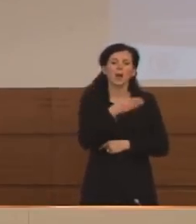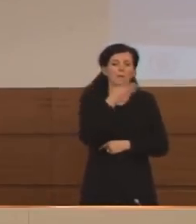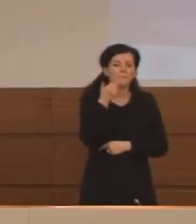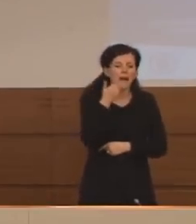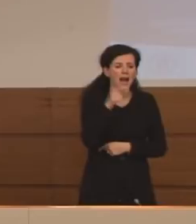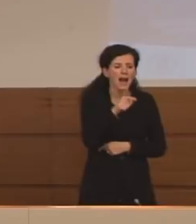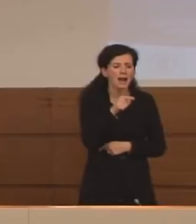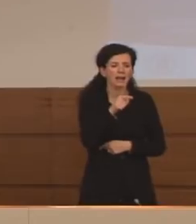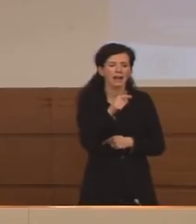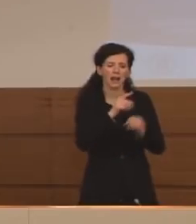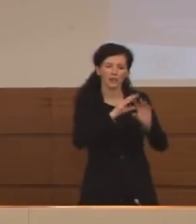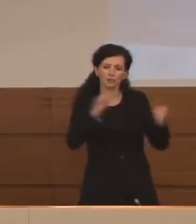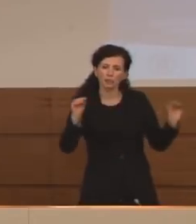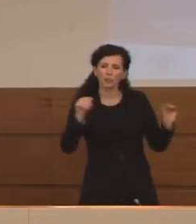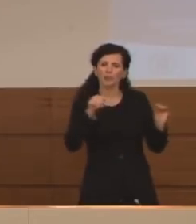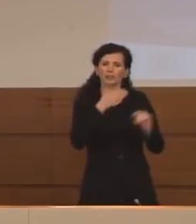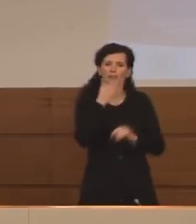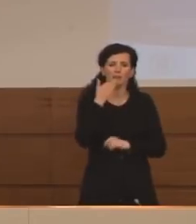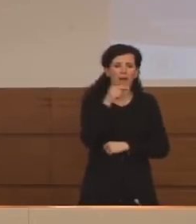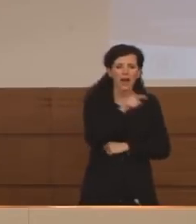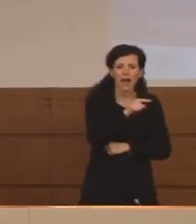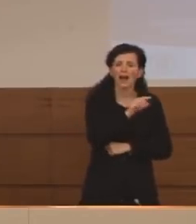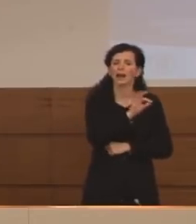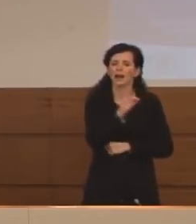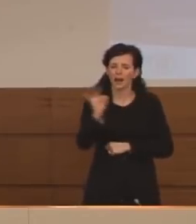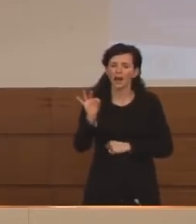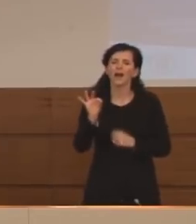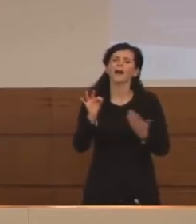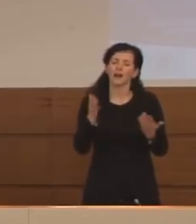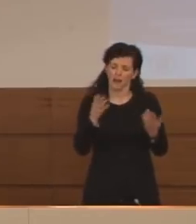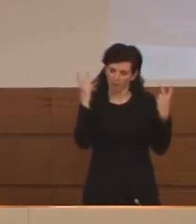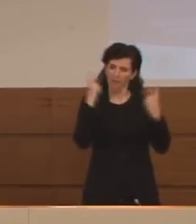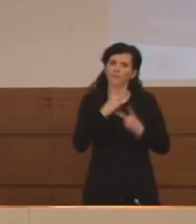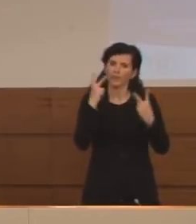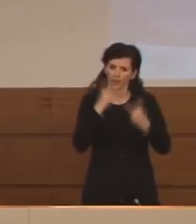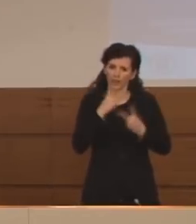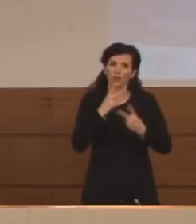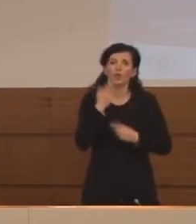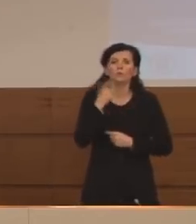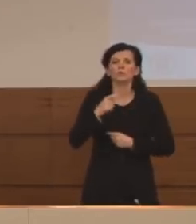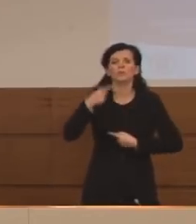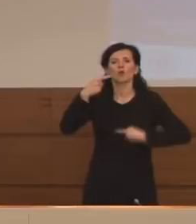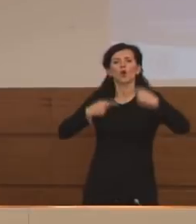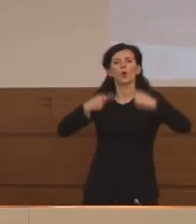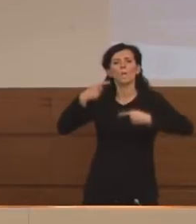Nel senso che si è verificata una carenza di reagenti dovuta alla competizione mondiale e europea sui reagenti.